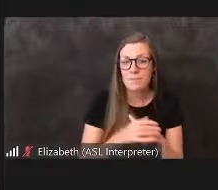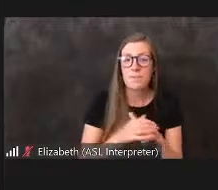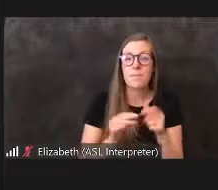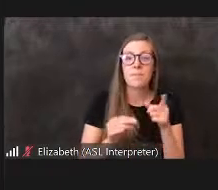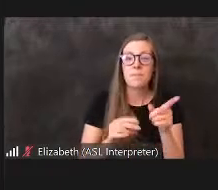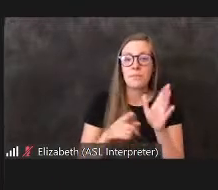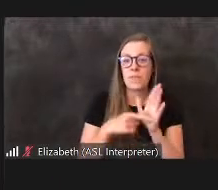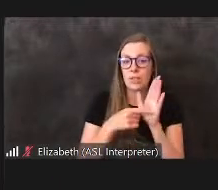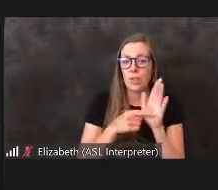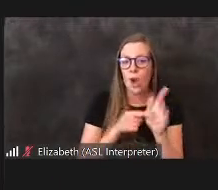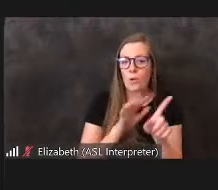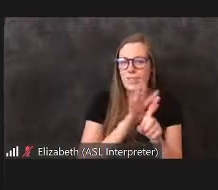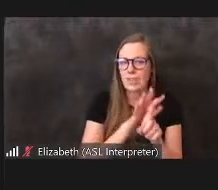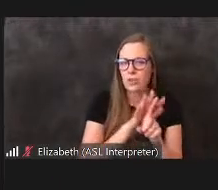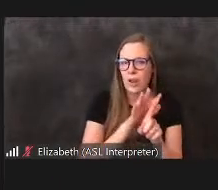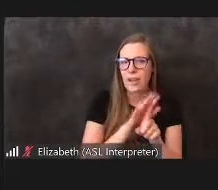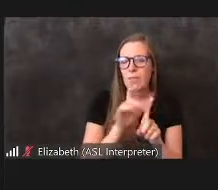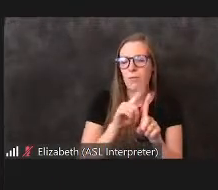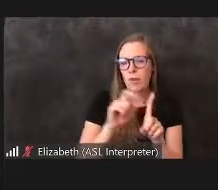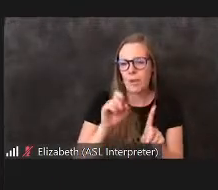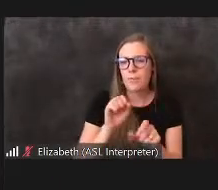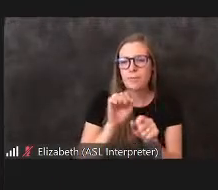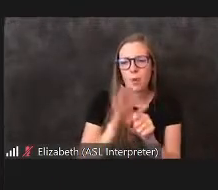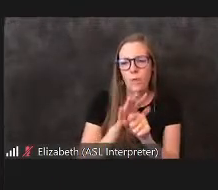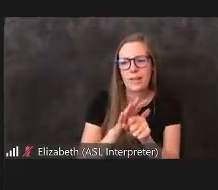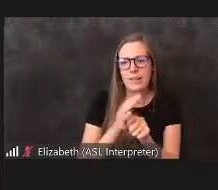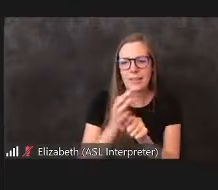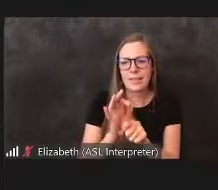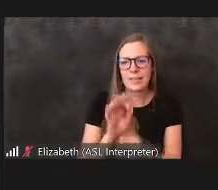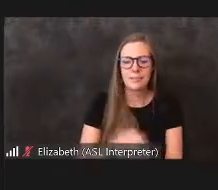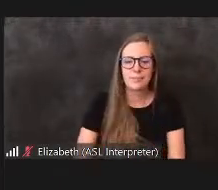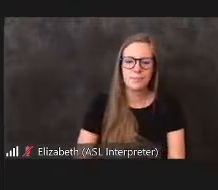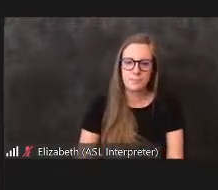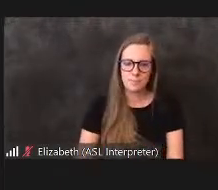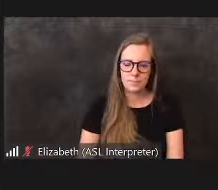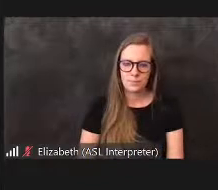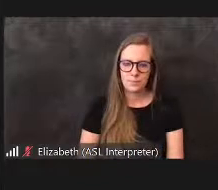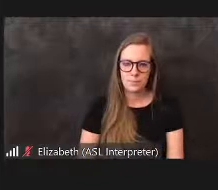Y esto es la tendencia que esto sería por mes.